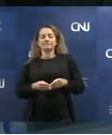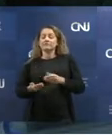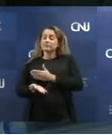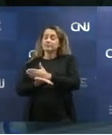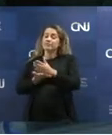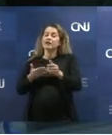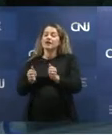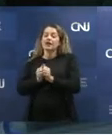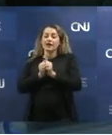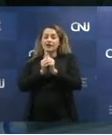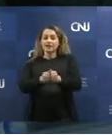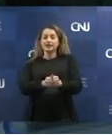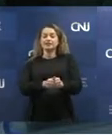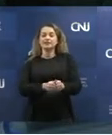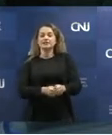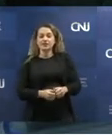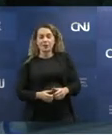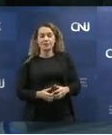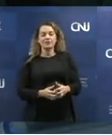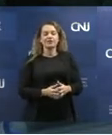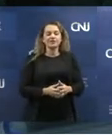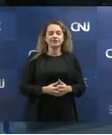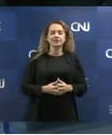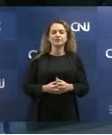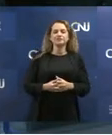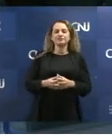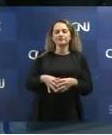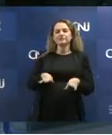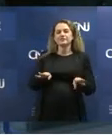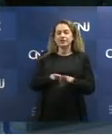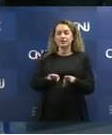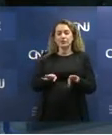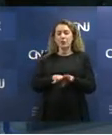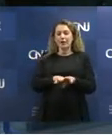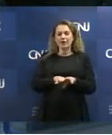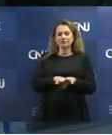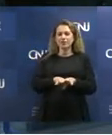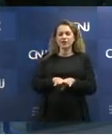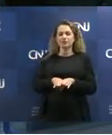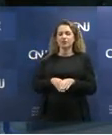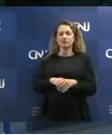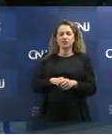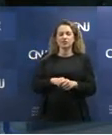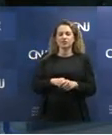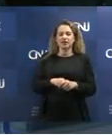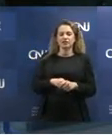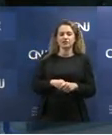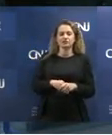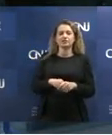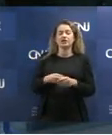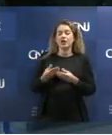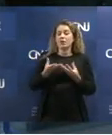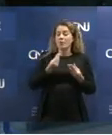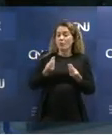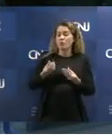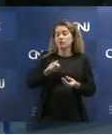o voto do Ministro Conselheiro Richard. Muito bem elaborado